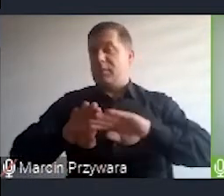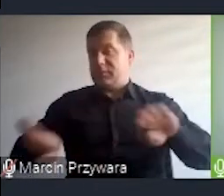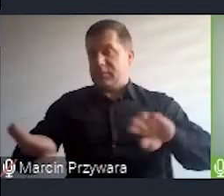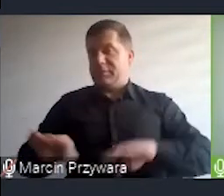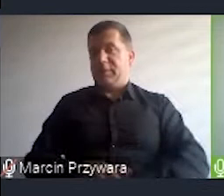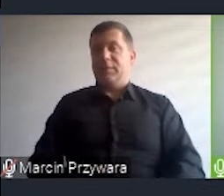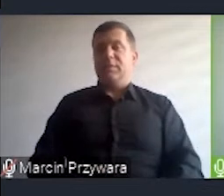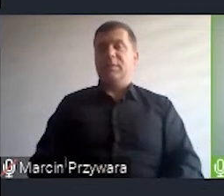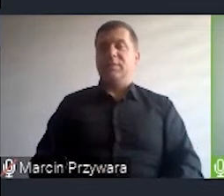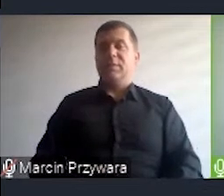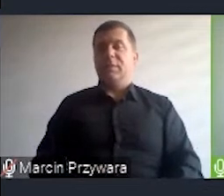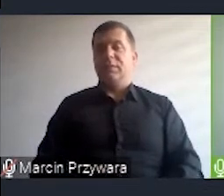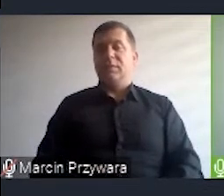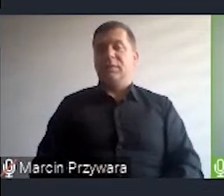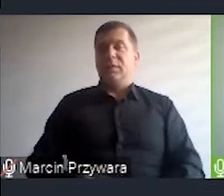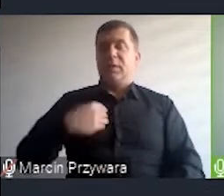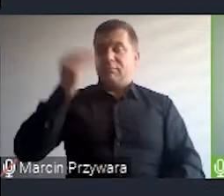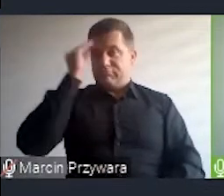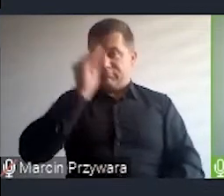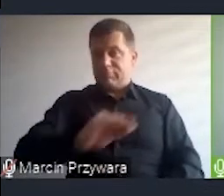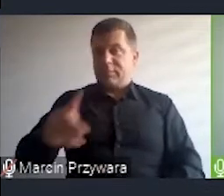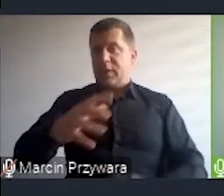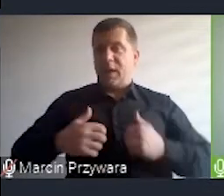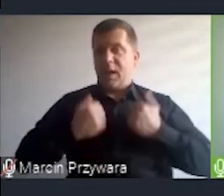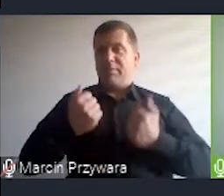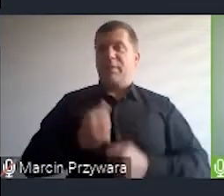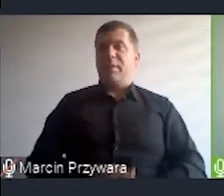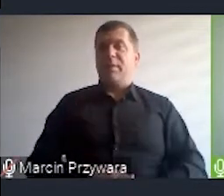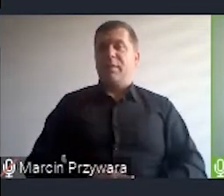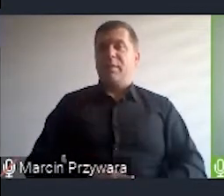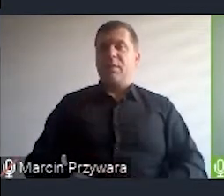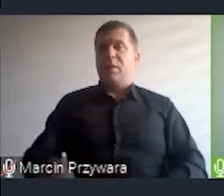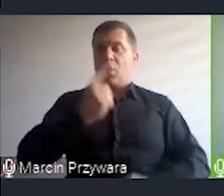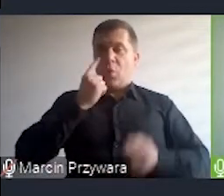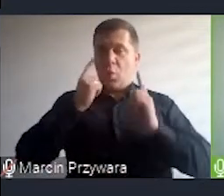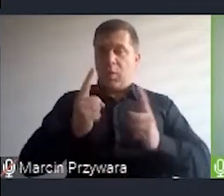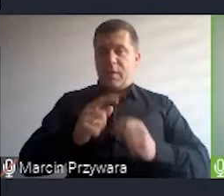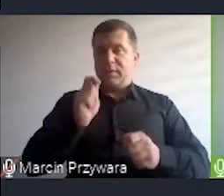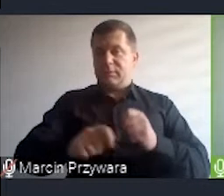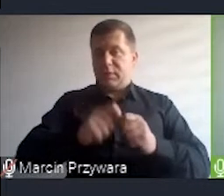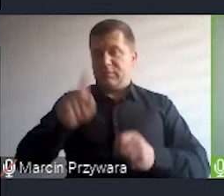Czyli przestrzegam Państwa, żebyście teraz uważnie śledzili,